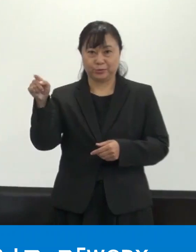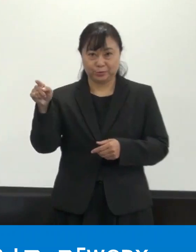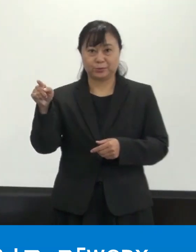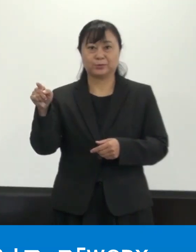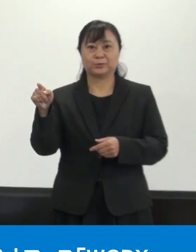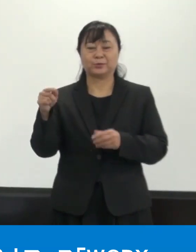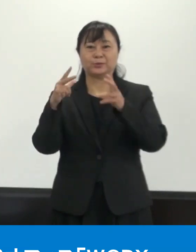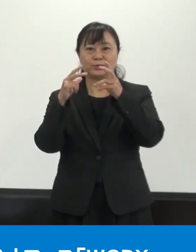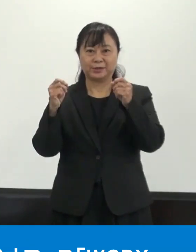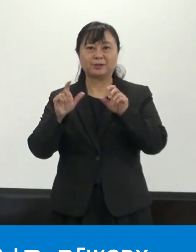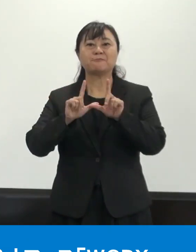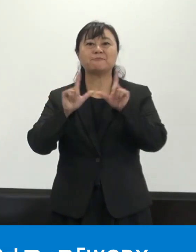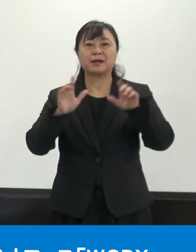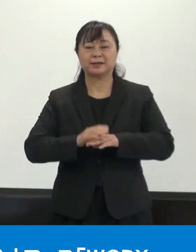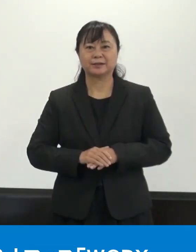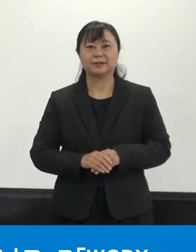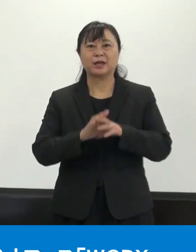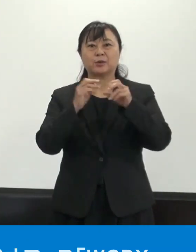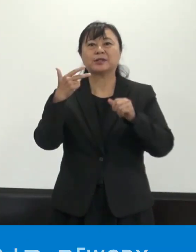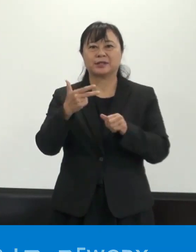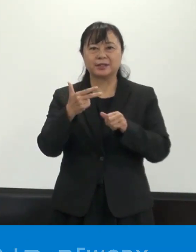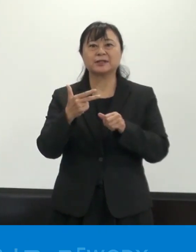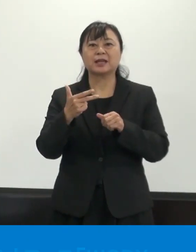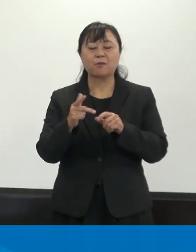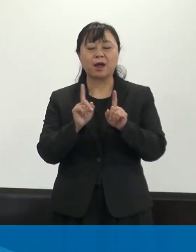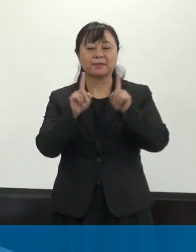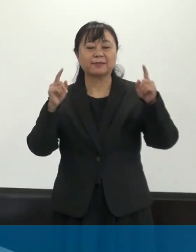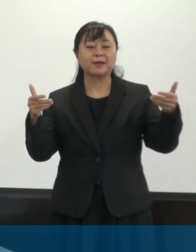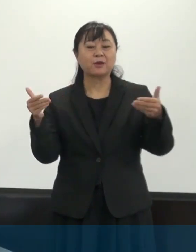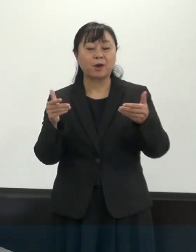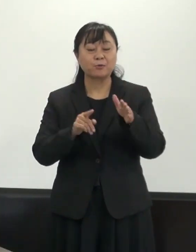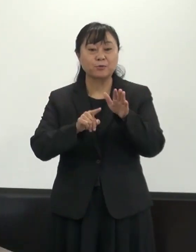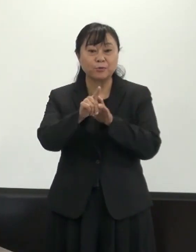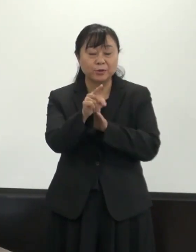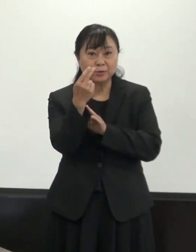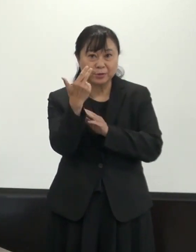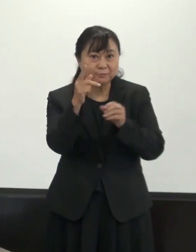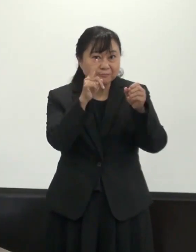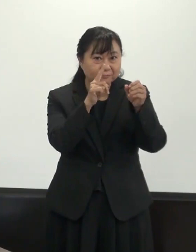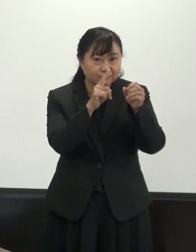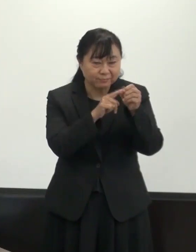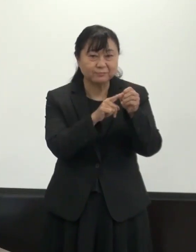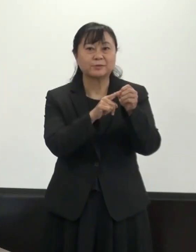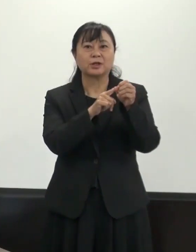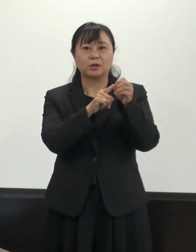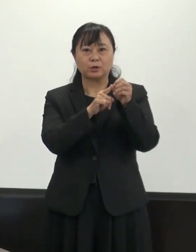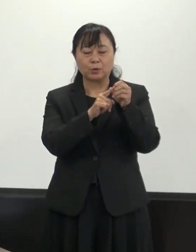本市では「テレワーク先進都市」を目指し、 富士市テレワーク推進ロードマップに